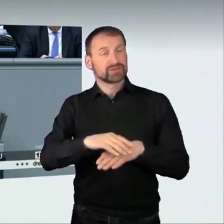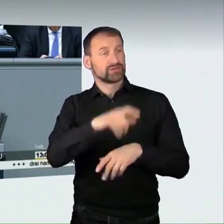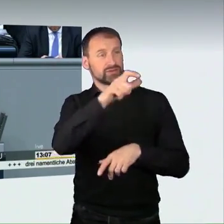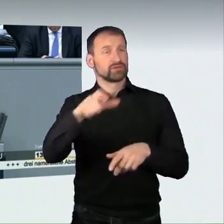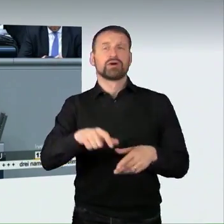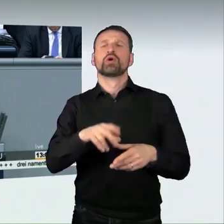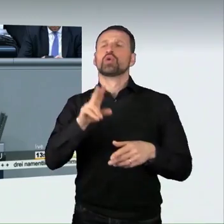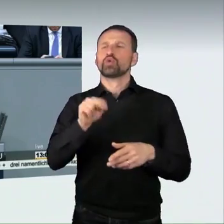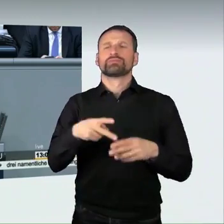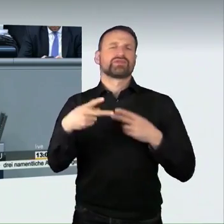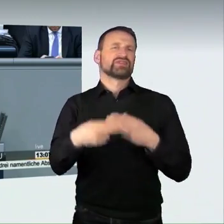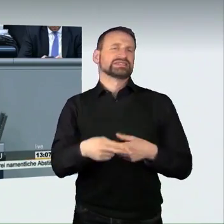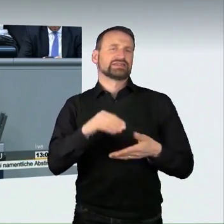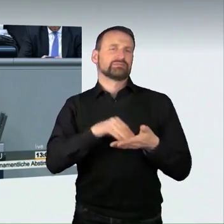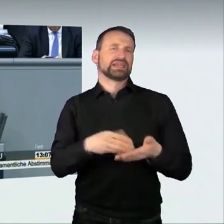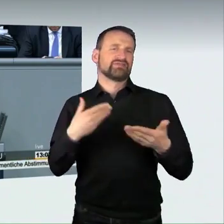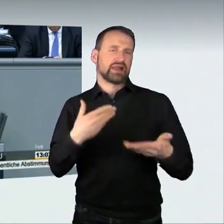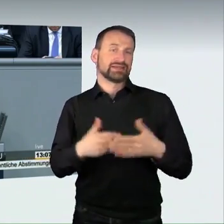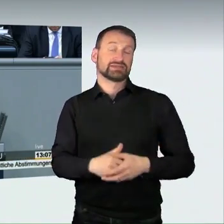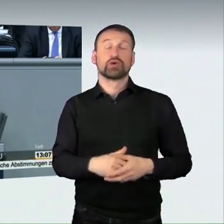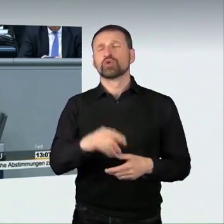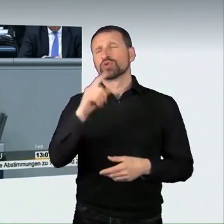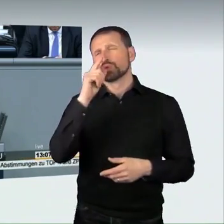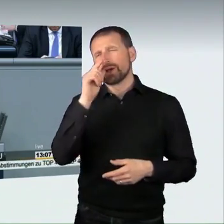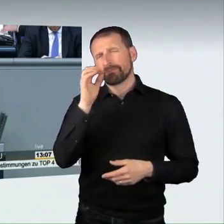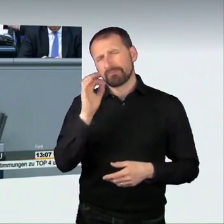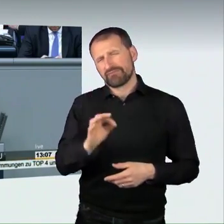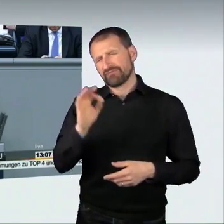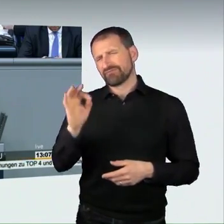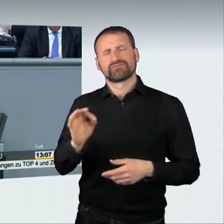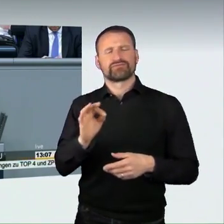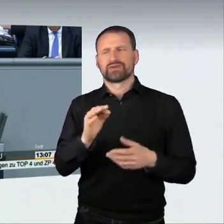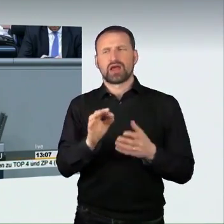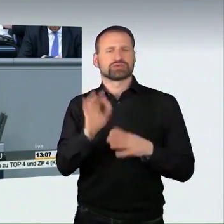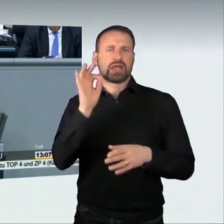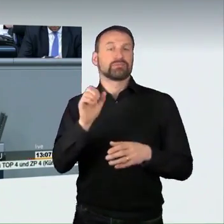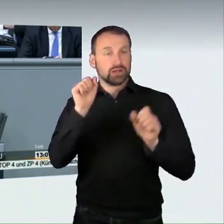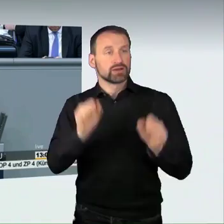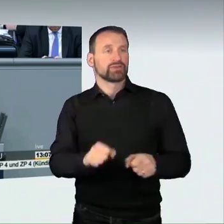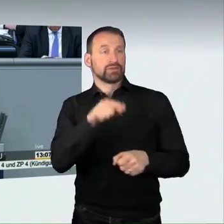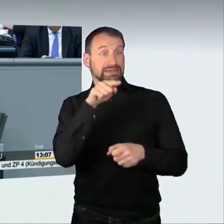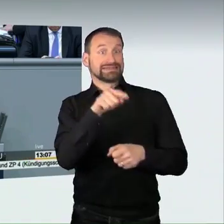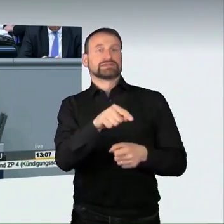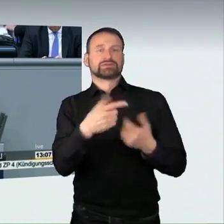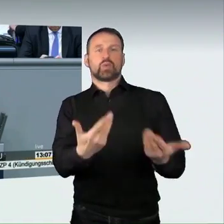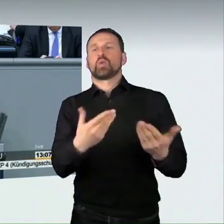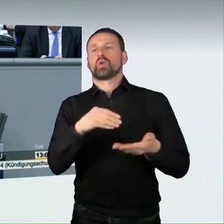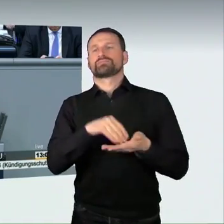in ausgewiesenen Ausnahmefällen beendet werden kann. Es gibt nur sehr wenige Gründe, die das zulassen.